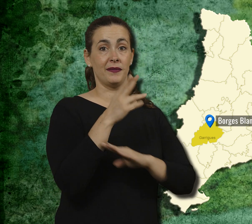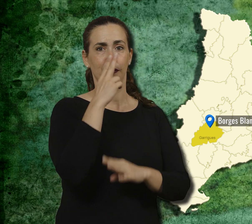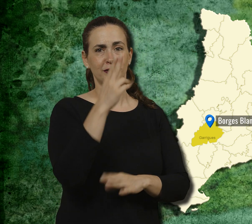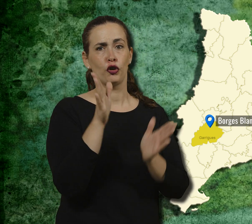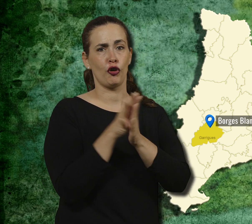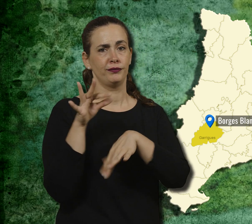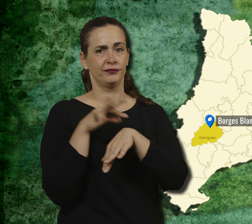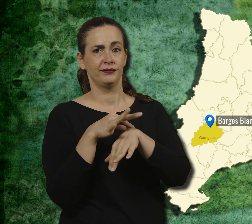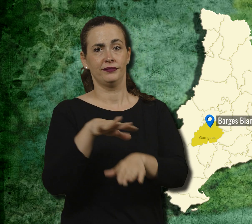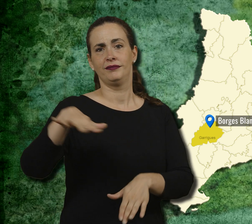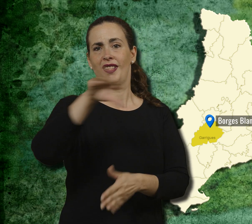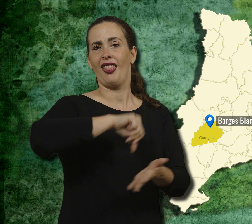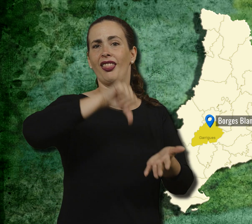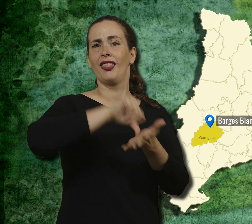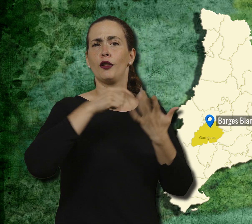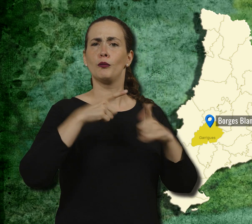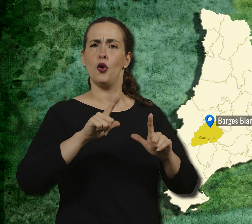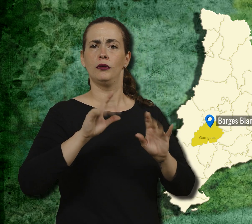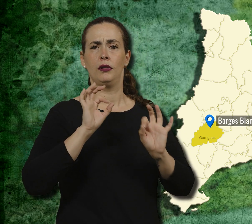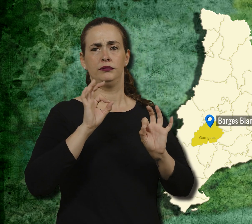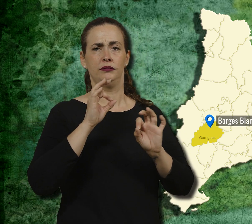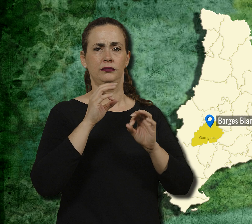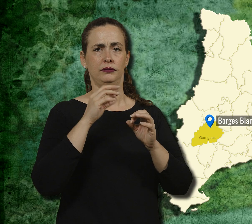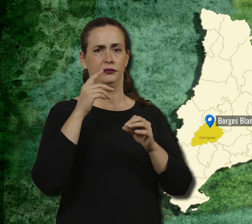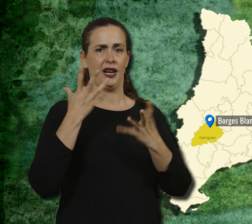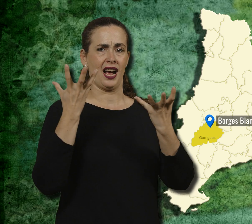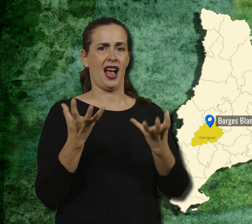Fer una visita guiada pel Centre d'Interpretació de les Garrigues.